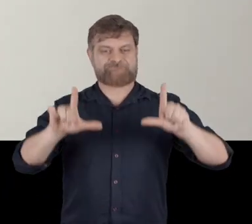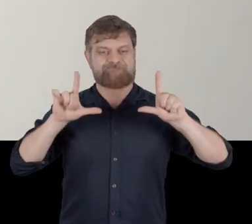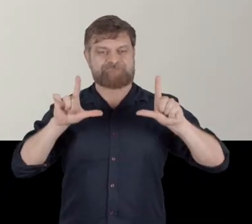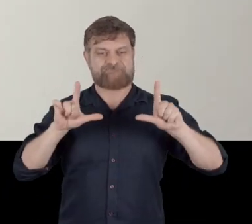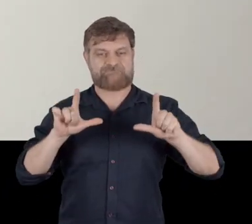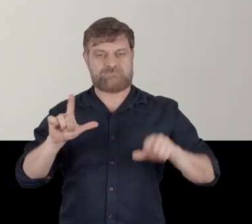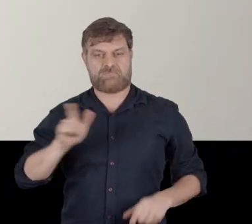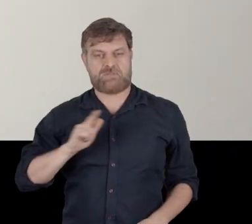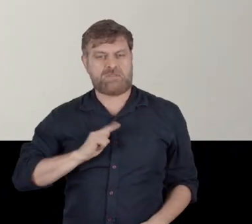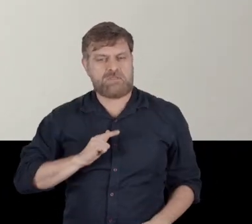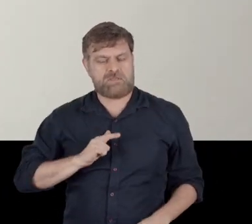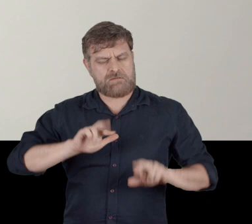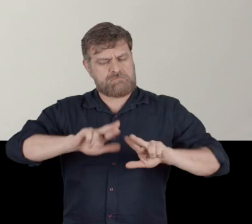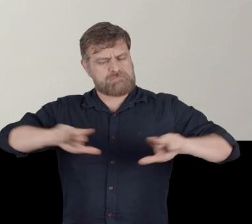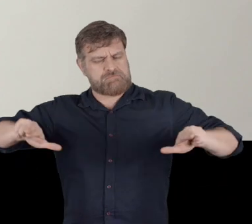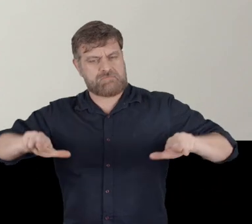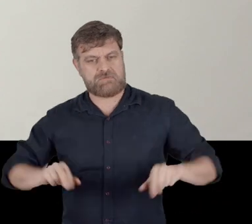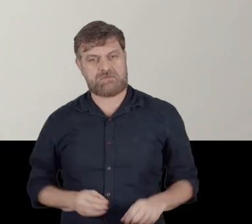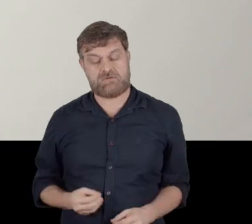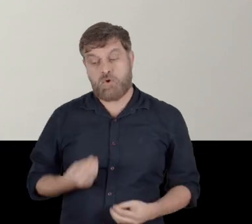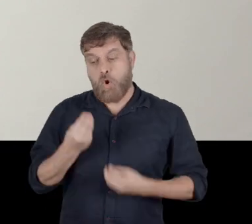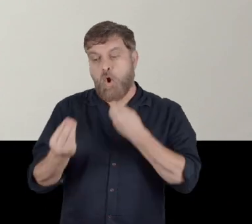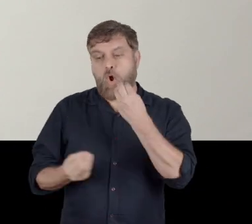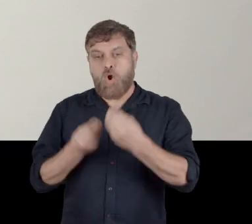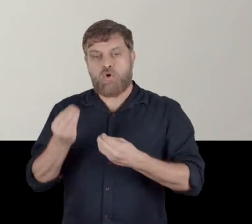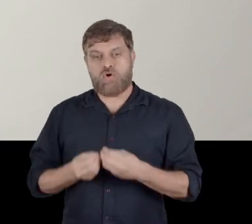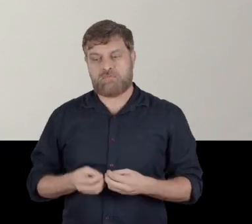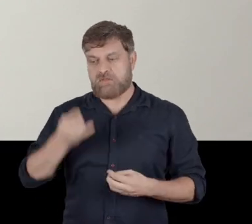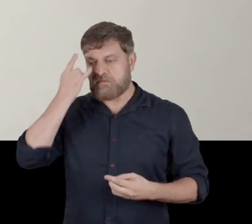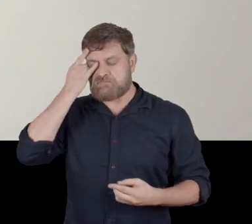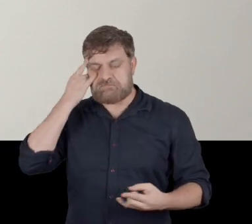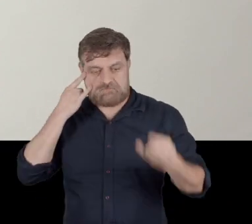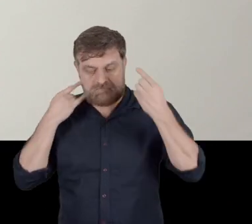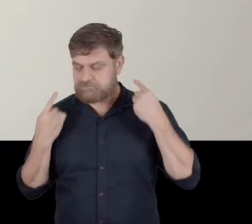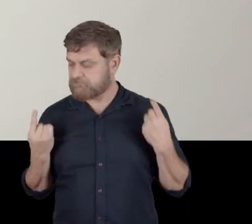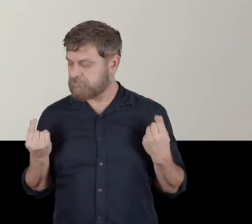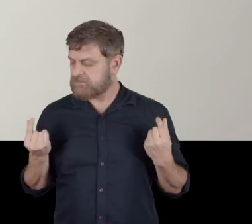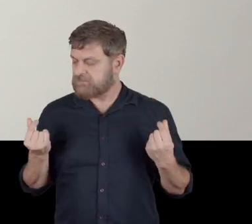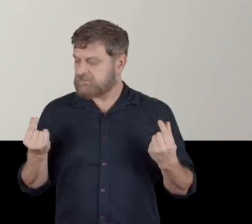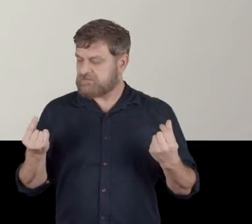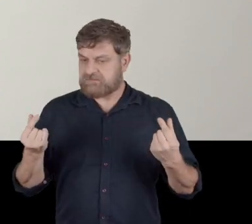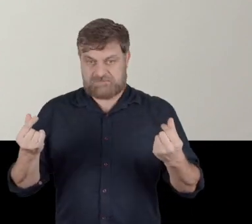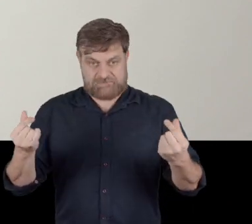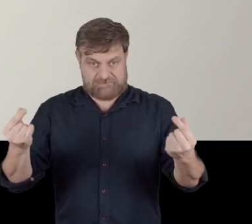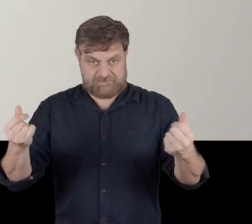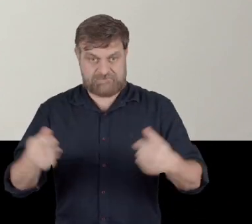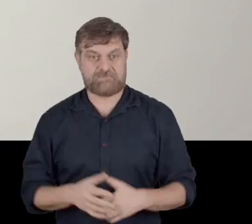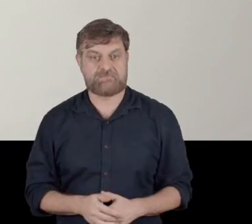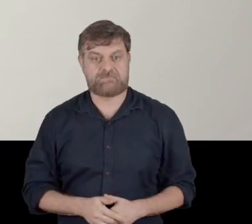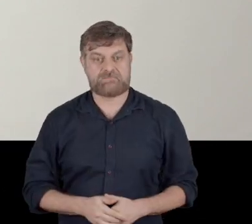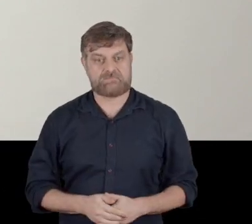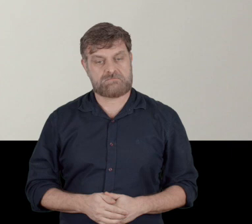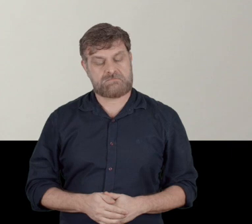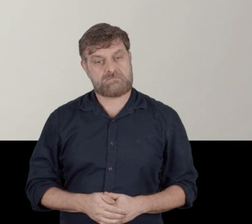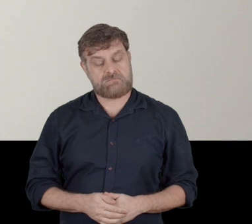é meio isso, assim, então qual o tipo de standard que vai vingar? Hoje em dia tem mais cabeças querendo isso. Isso para a gente é bom